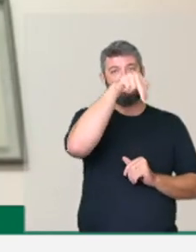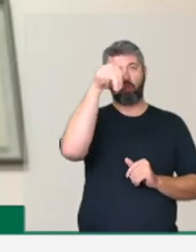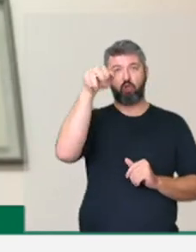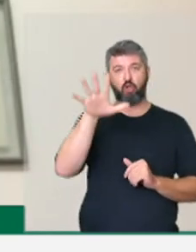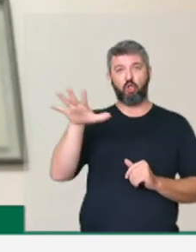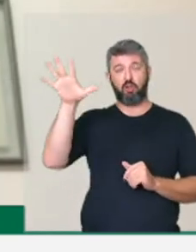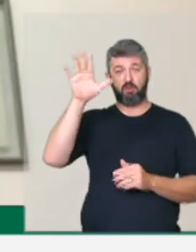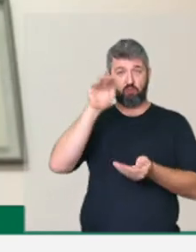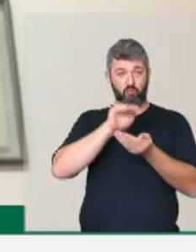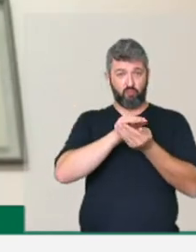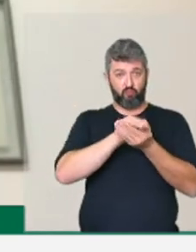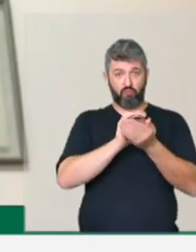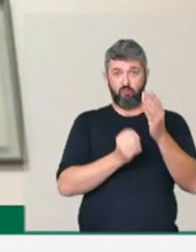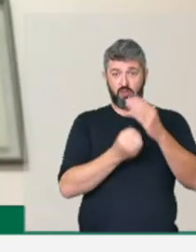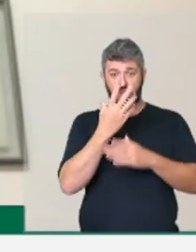SOCIEDADE BRASILEIRA O PROJETO DE DESENVOLVIMENTO DO PAÍS.